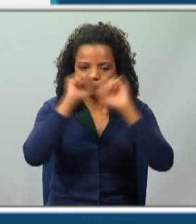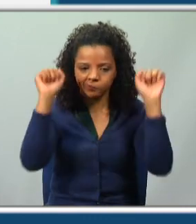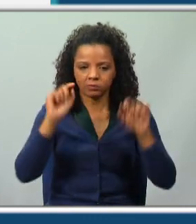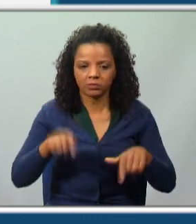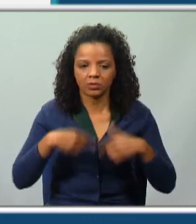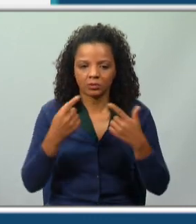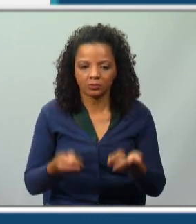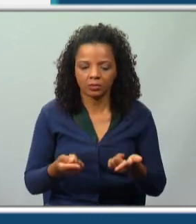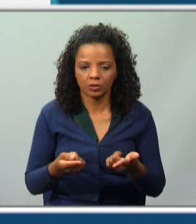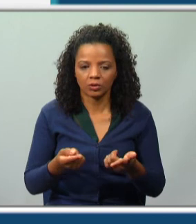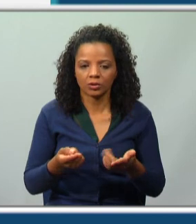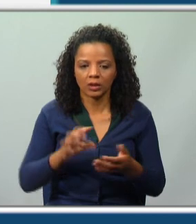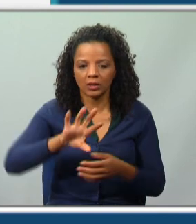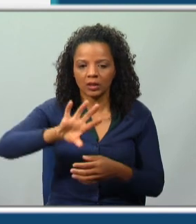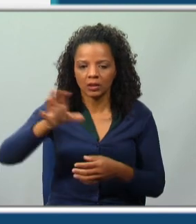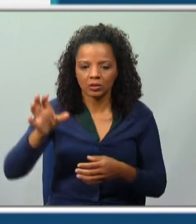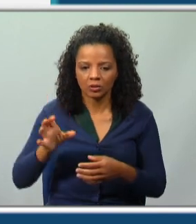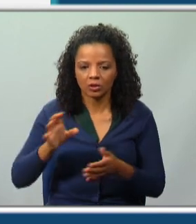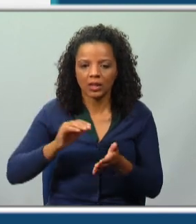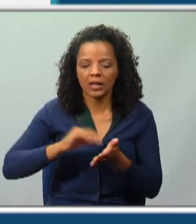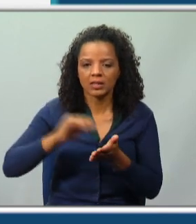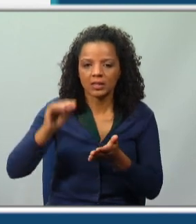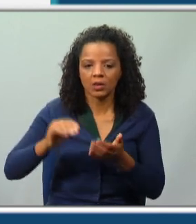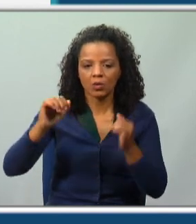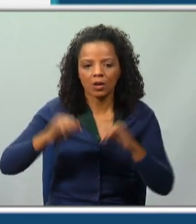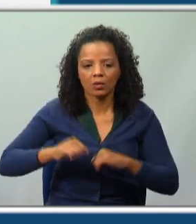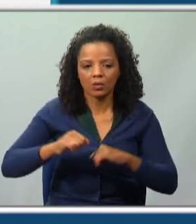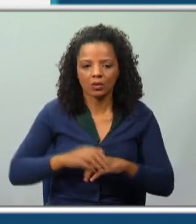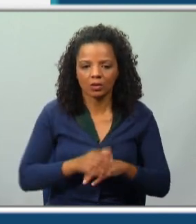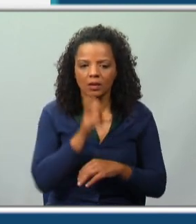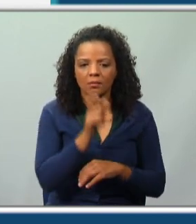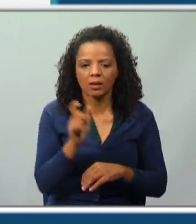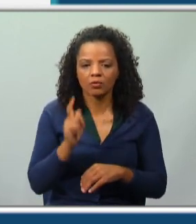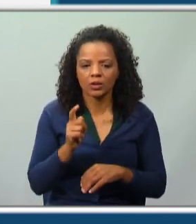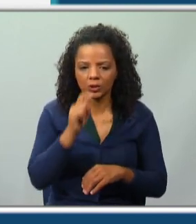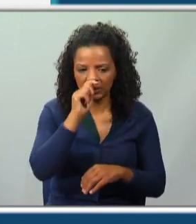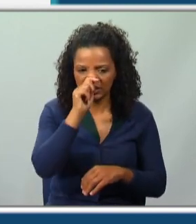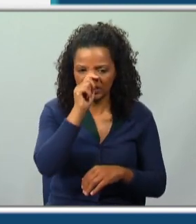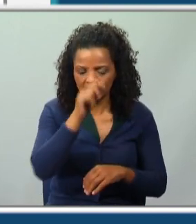nações assinaram um acordo eu tô quase todas as palavras homógrafas muito bem 國家簽署了一項協議，我幾乎所有同形異義詞都很好